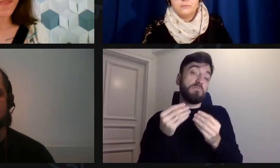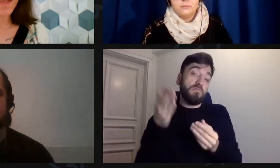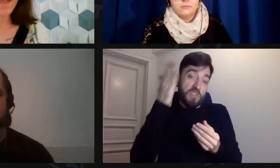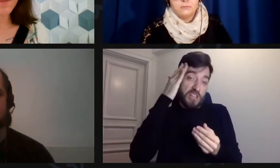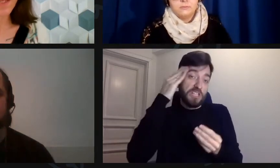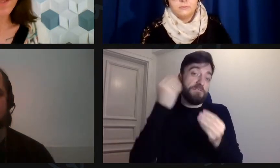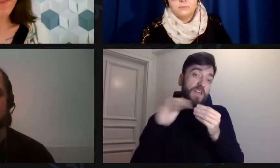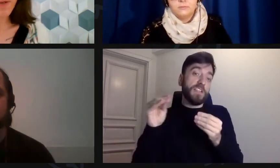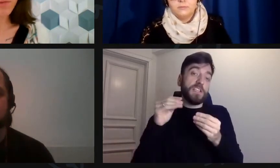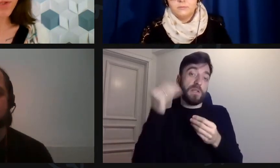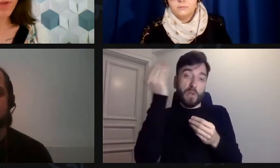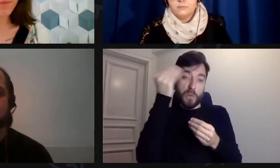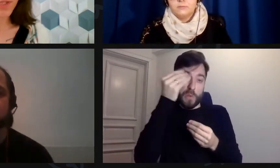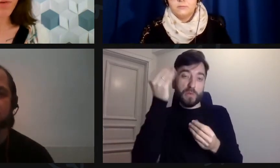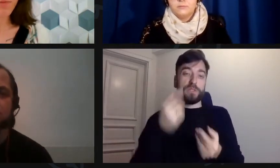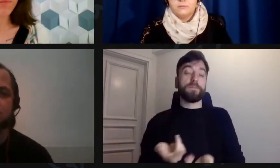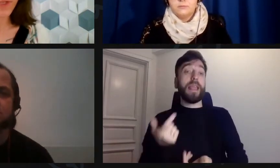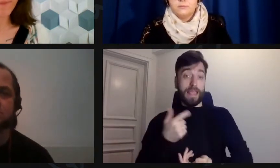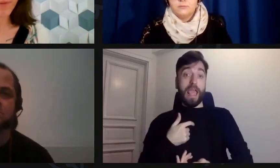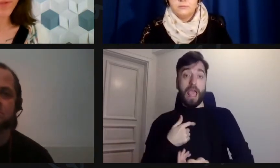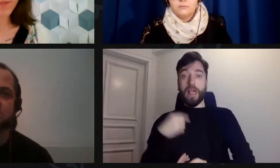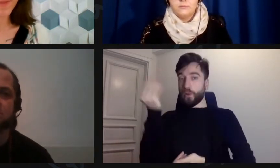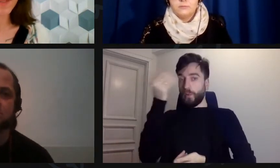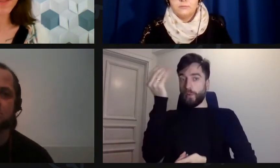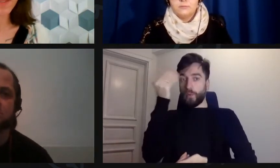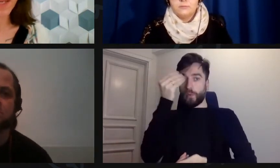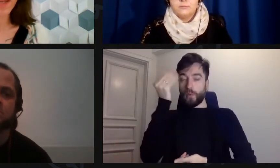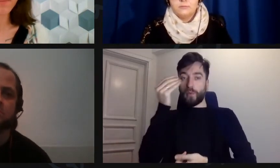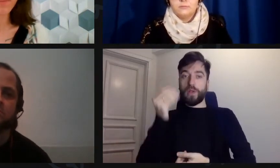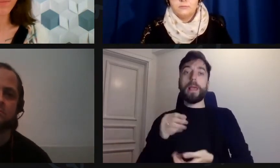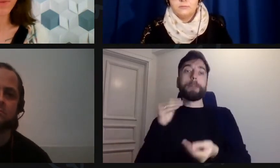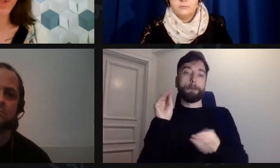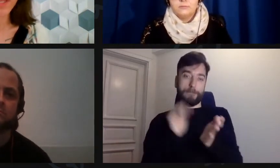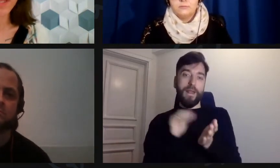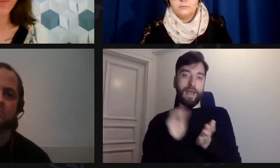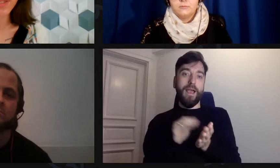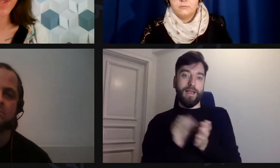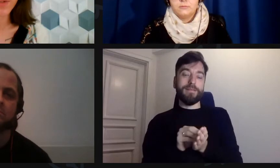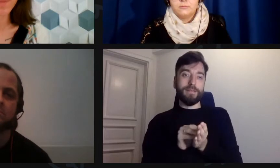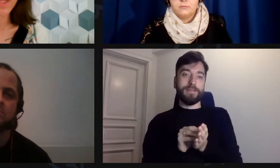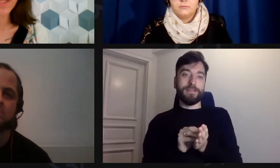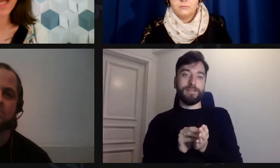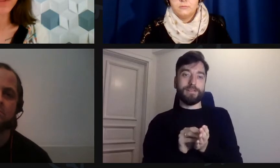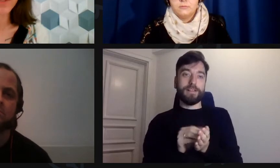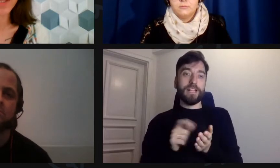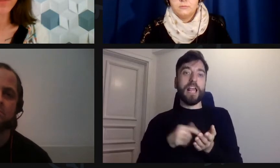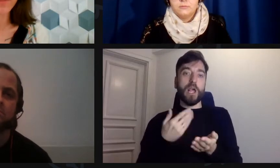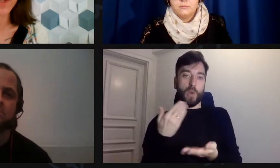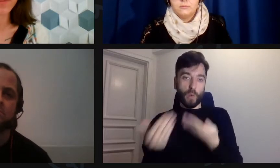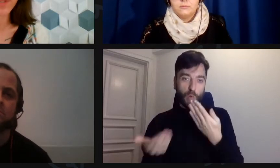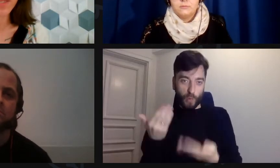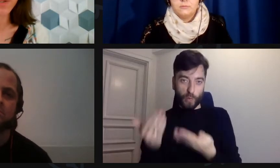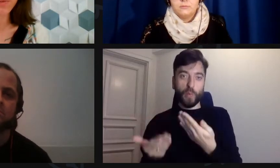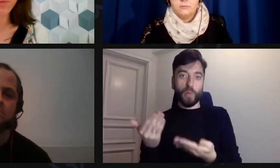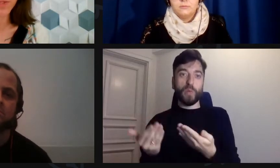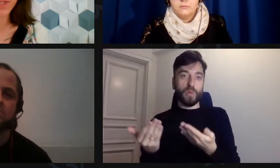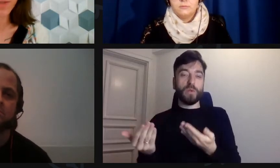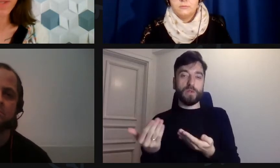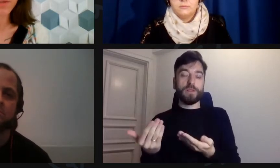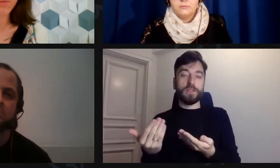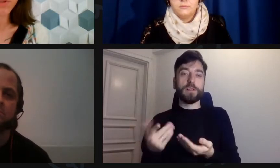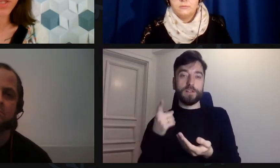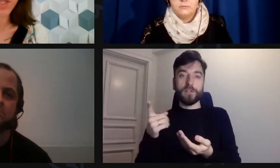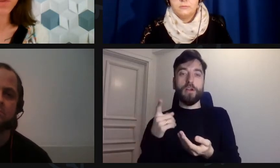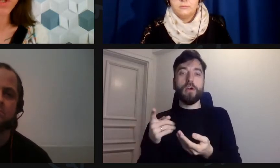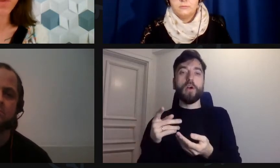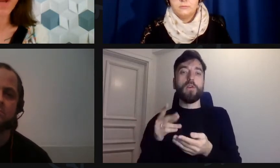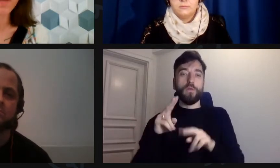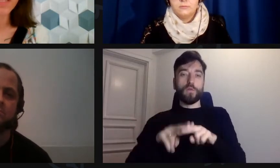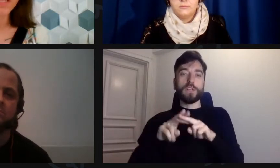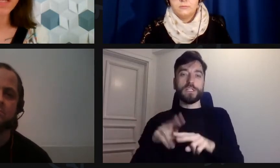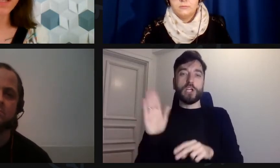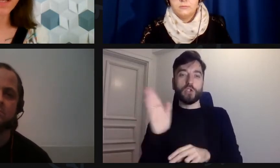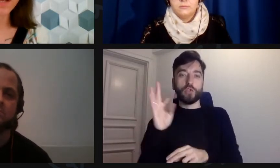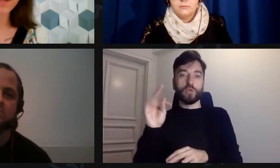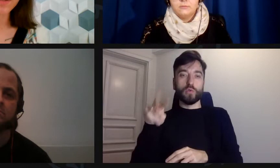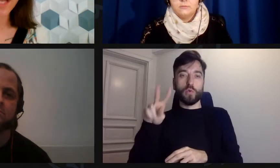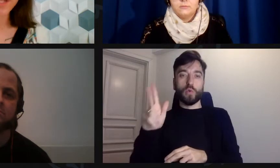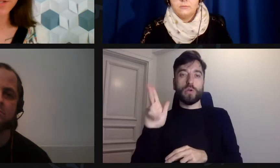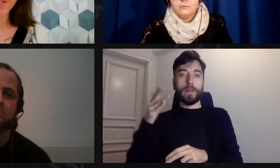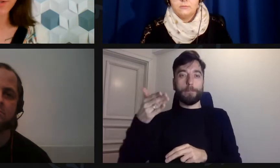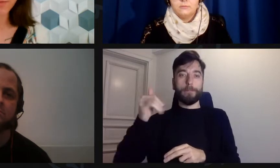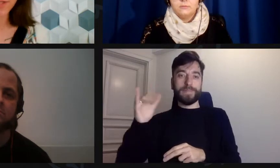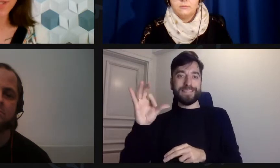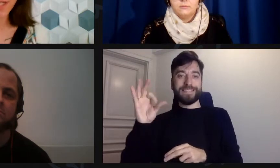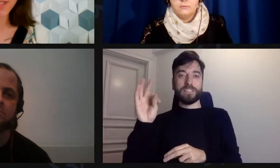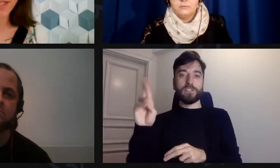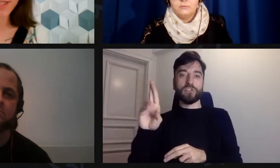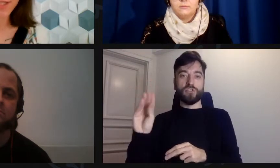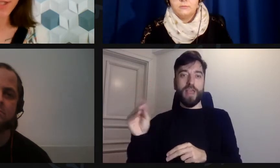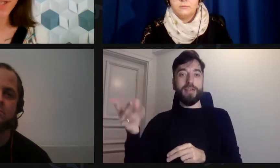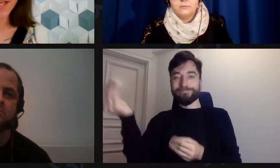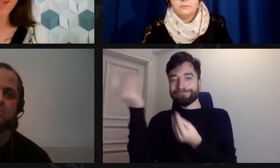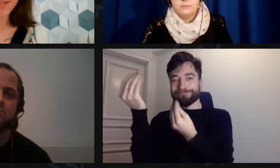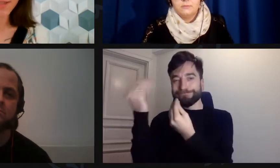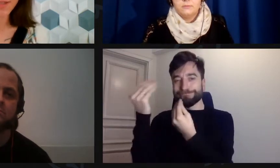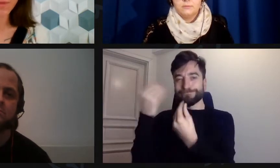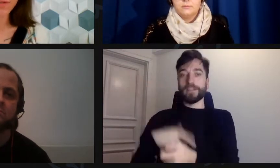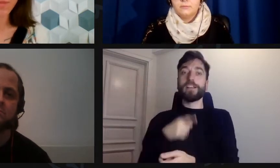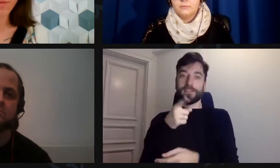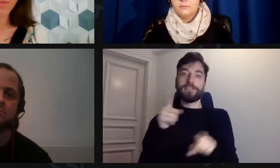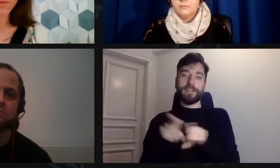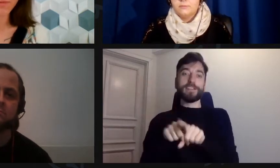Ja sama uczyła się poprzez praktykę. Jestem z Lublina i tutaj w fundacji Sztukmistrza bardzo dużo się nauczyłam i dzięki Katarzynie i innym osobom,